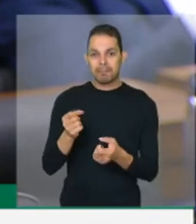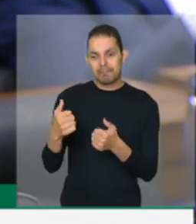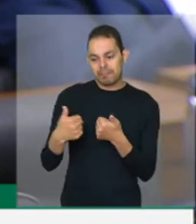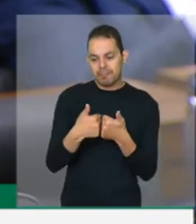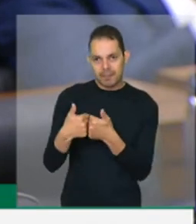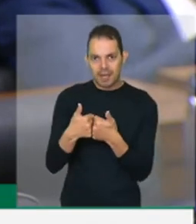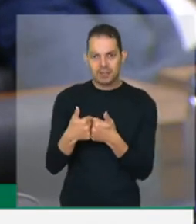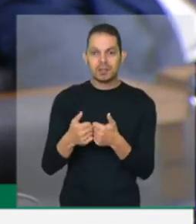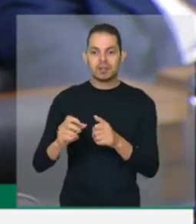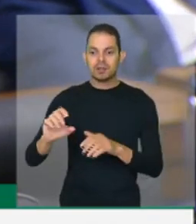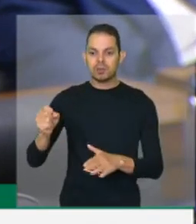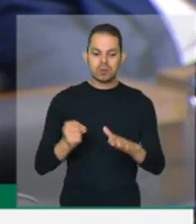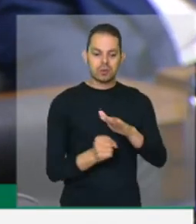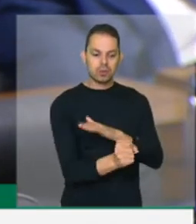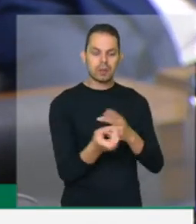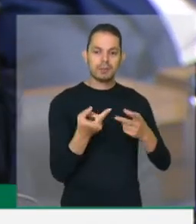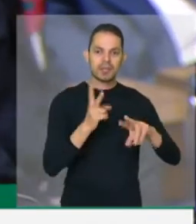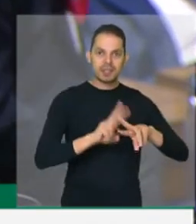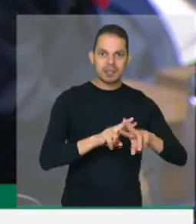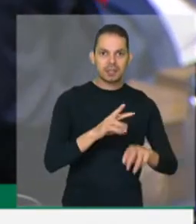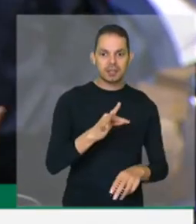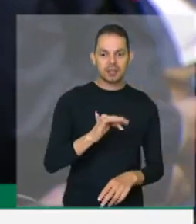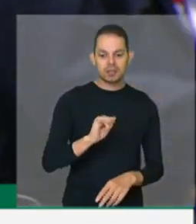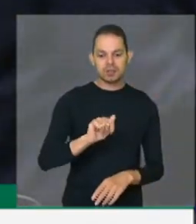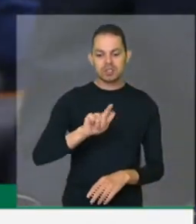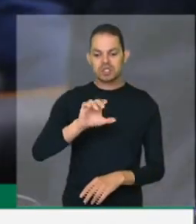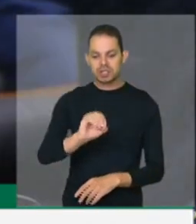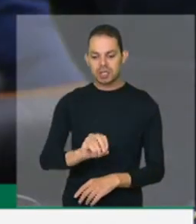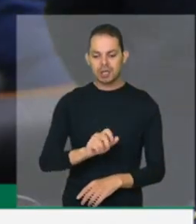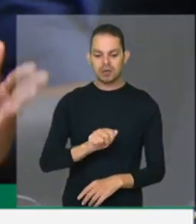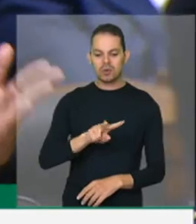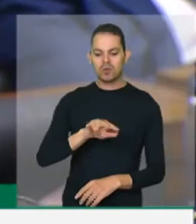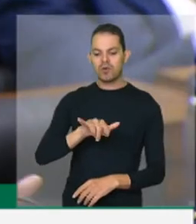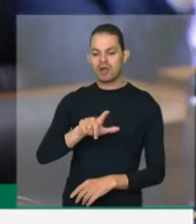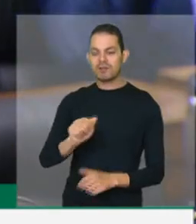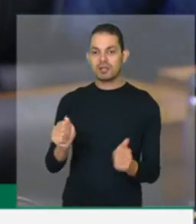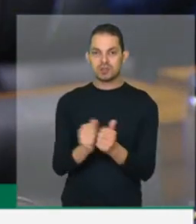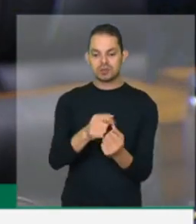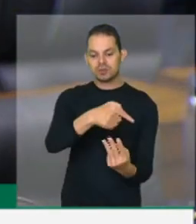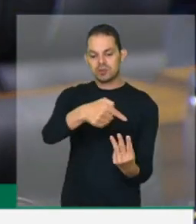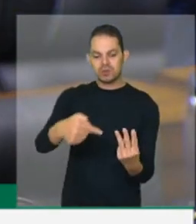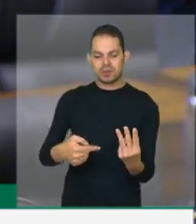CCBB E PRENDEU 4 ATIVISTAS, INCLUINDO O NOSSO COMPANHEIRO THIAGO ÁVILA DO DISTRITO FEDERAL, O DEPUTADO DISTRITAL FÁBIO FÉLIX, NOSSOS ADVOGADOS ESTÃO LÁ E O